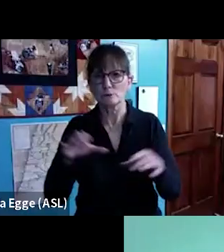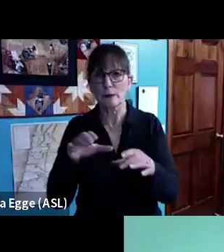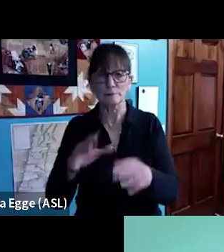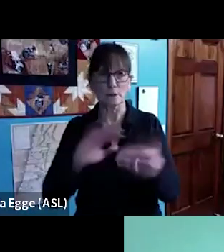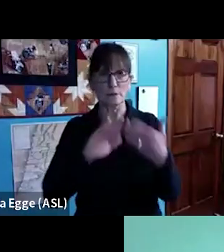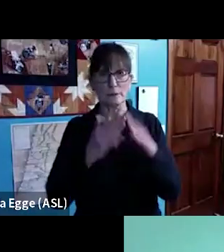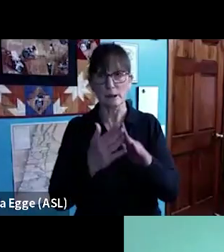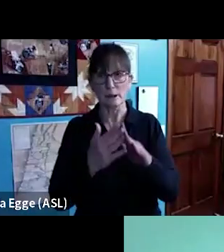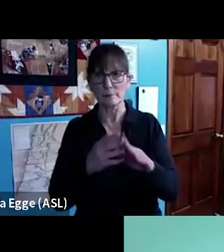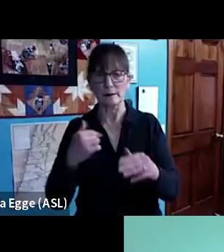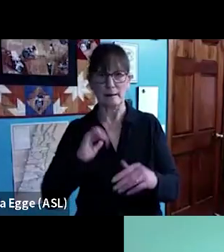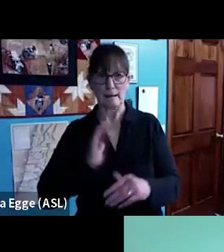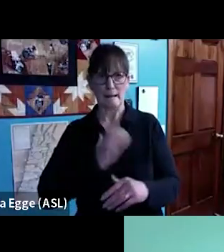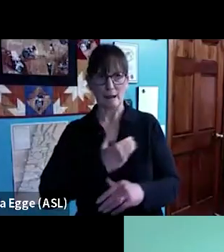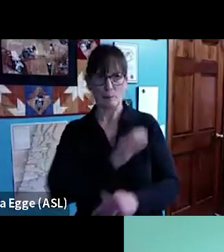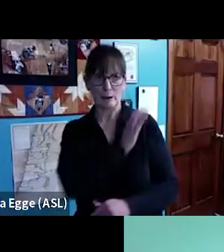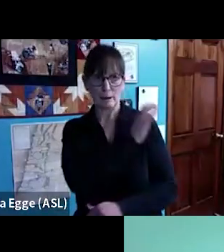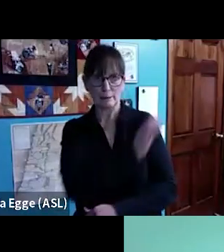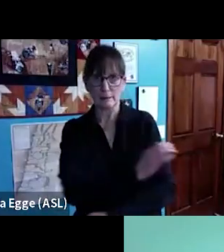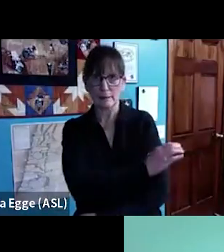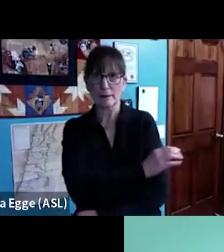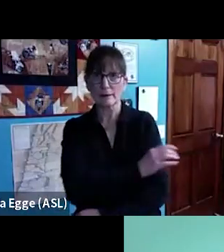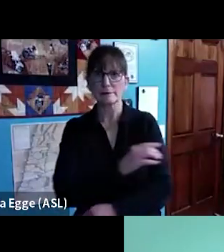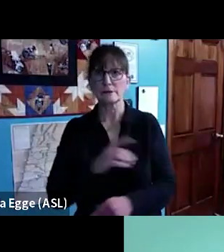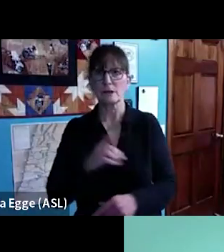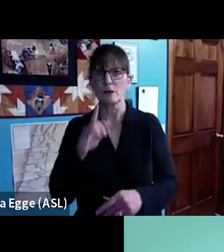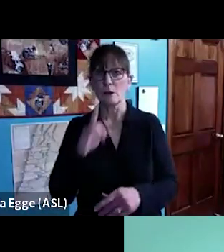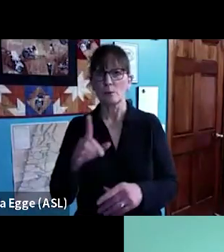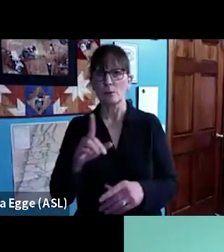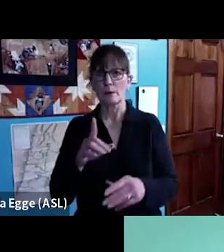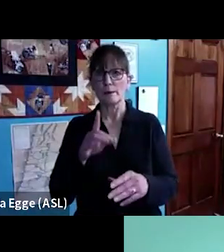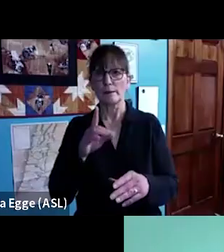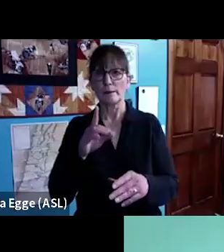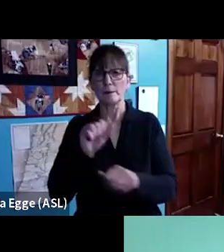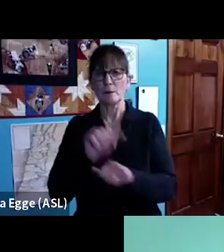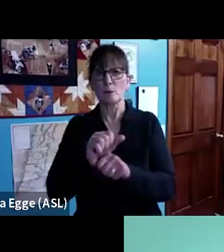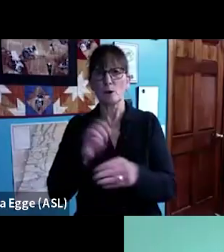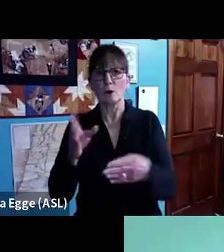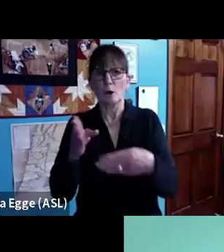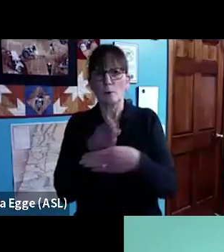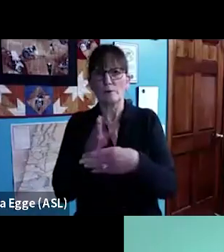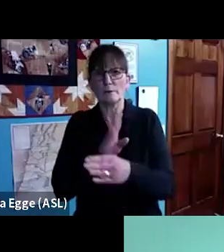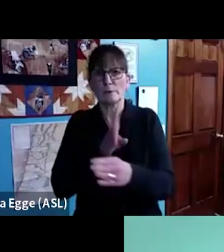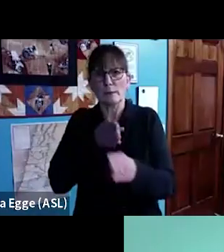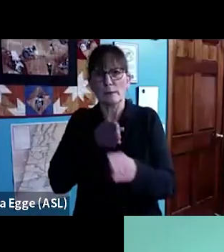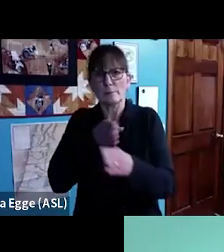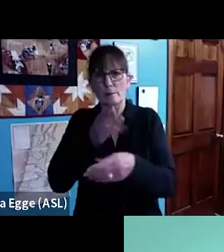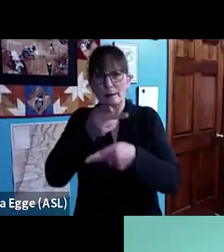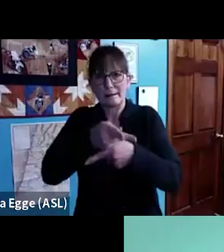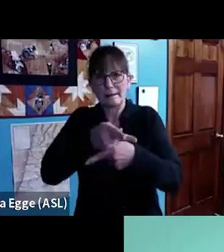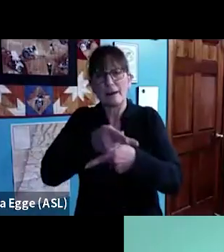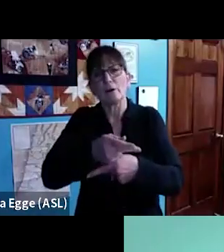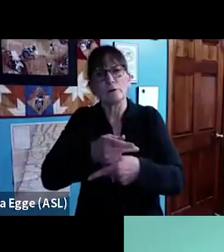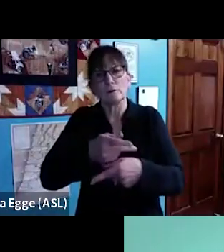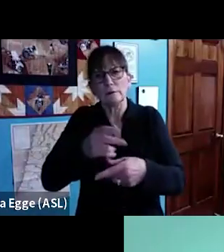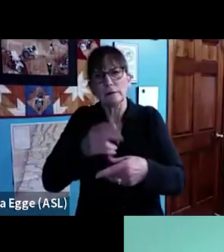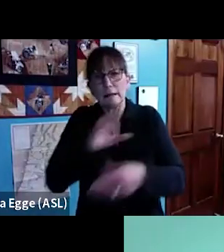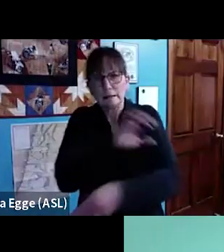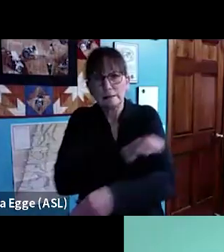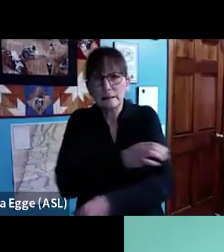para que puedas usarlo. Eso es genial. Menos firmas. Menos firma que necesitas tener. No sé si alguien quiere hablar sobre